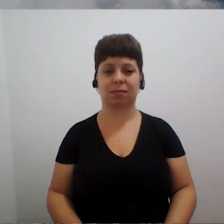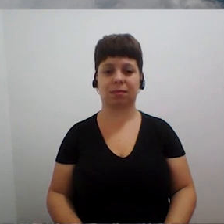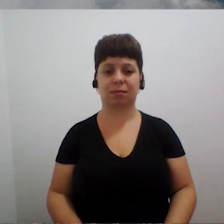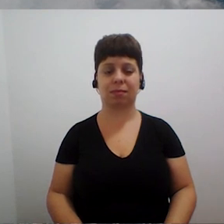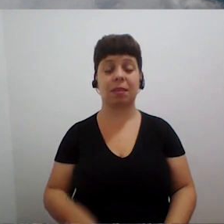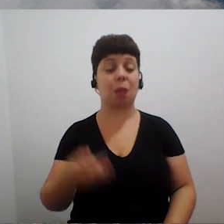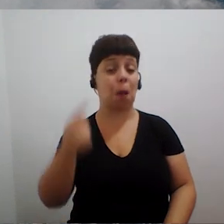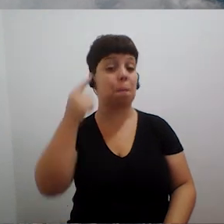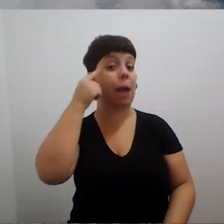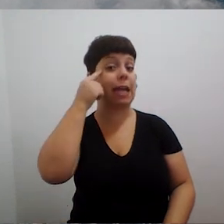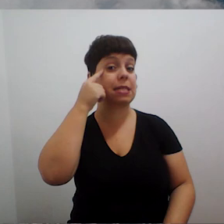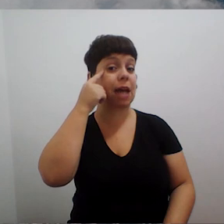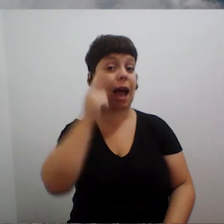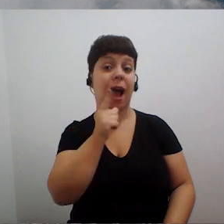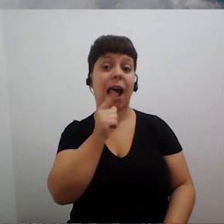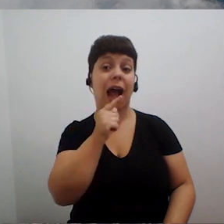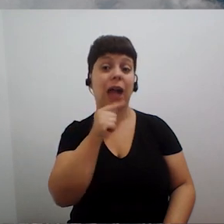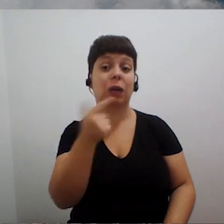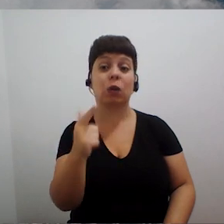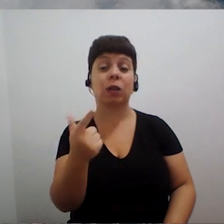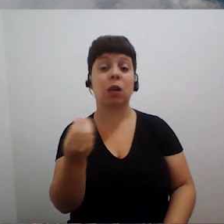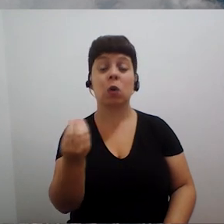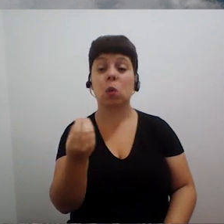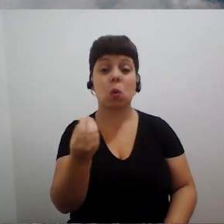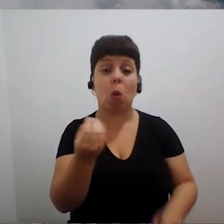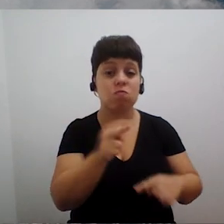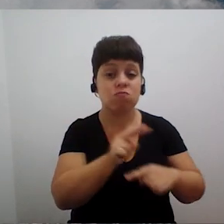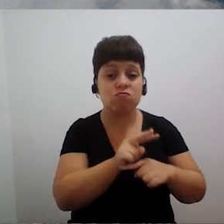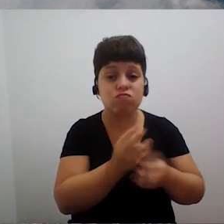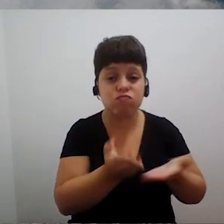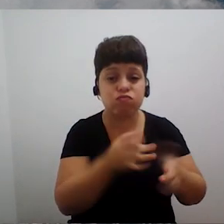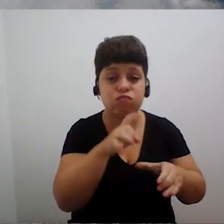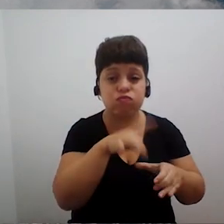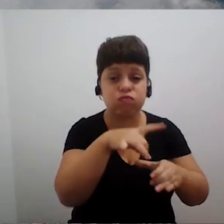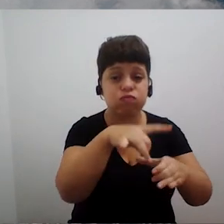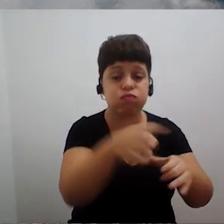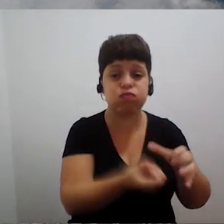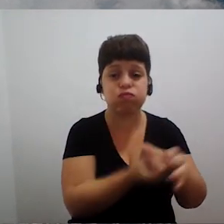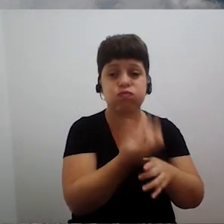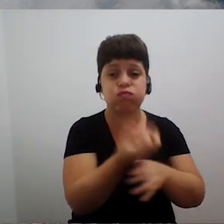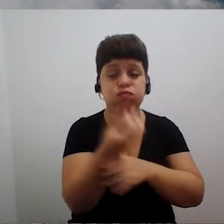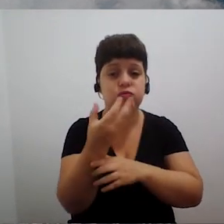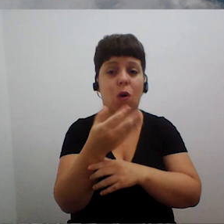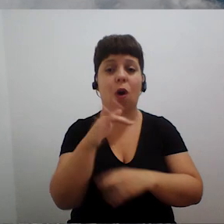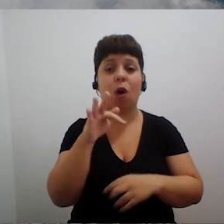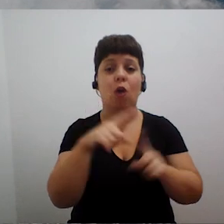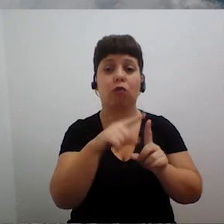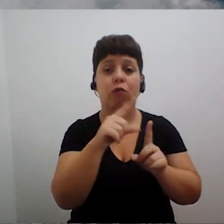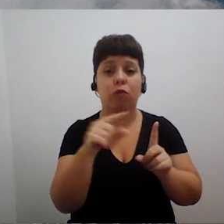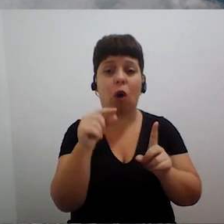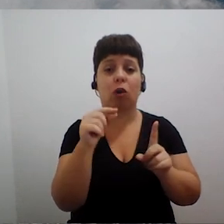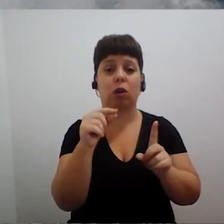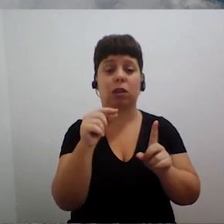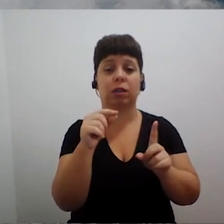como nós iriamos cultivar nossas essências, nossas folhas para nós usarmos em nossos rituais